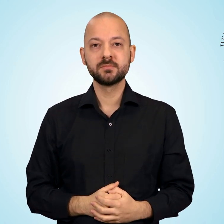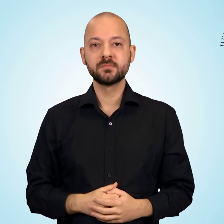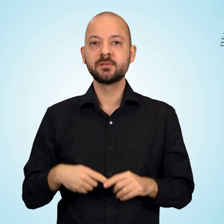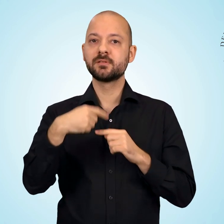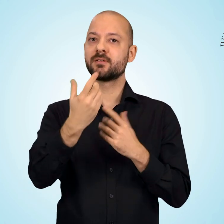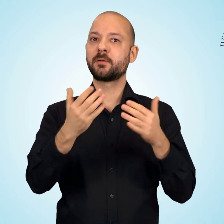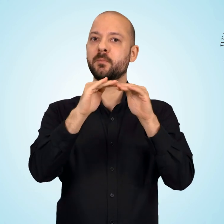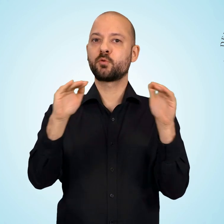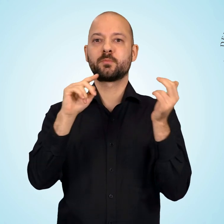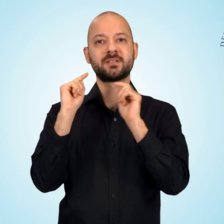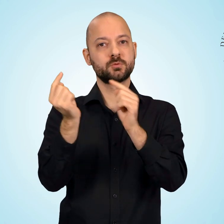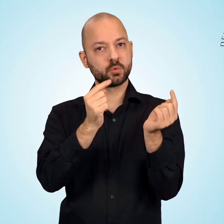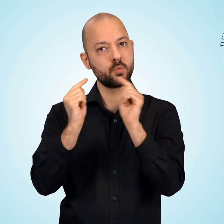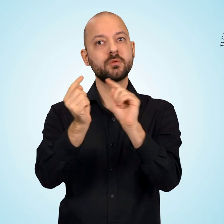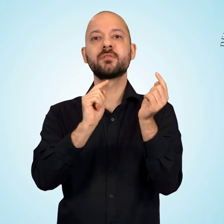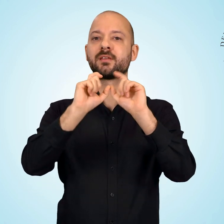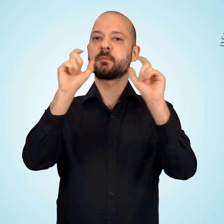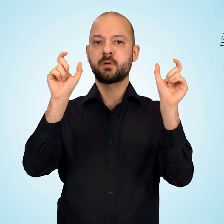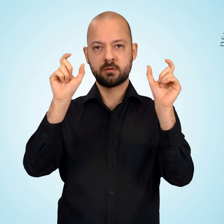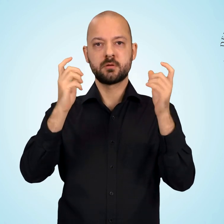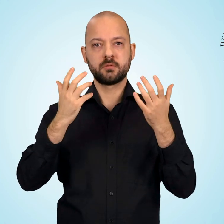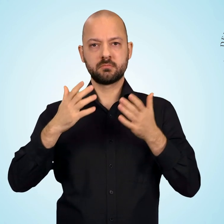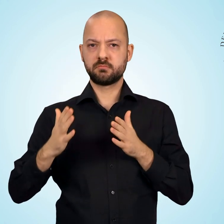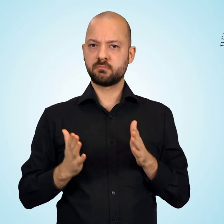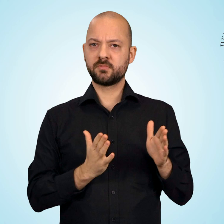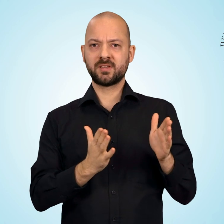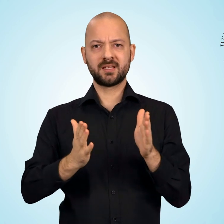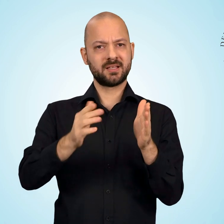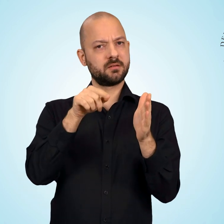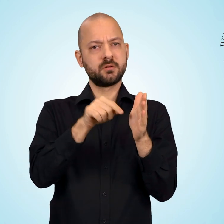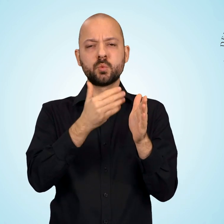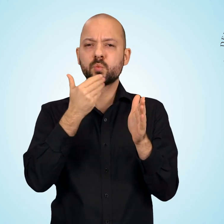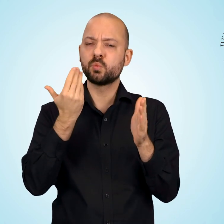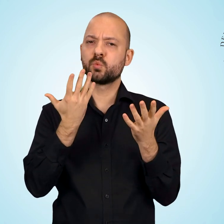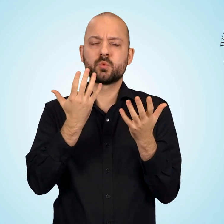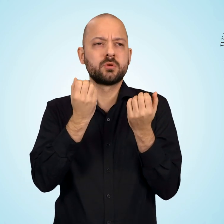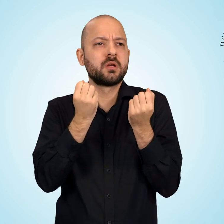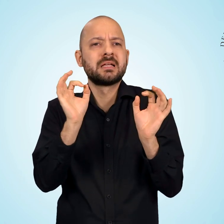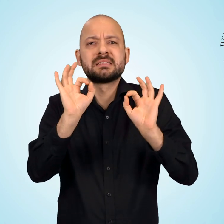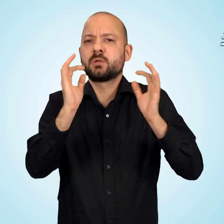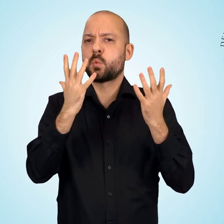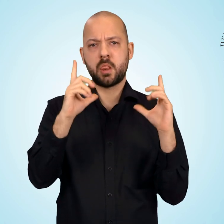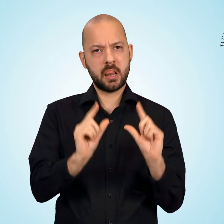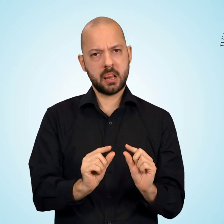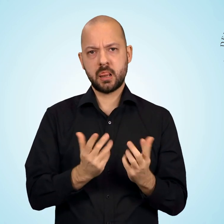Anschließend gibt es eine Podiumsdiskussion „Der Weg zu einem risikominimierten,